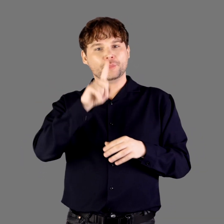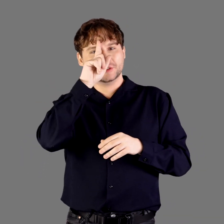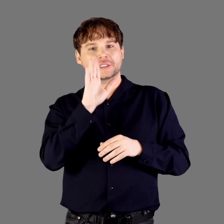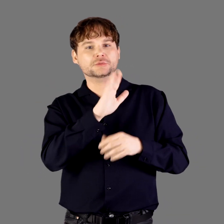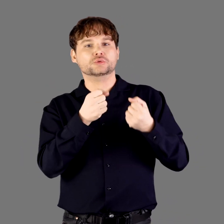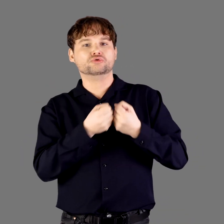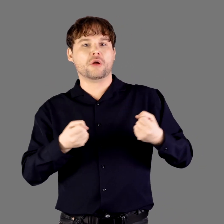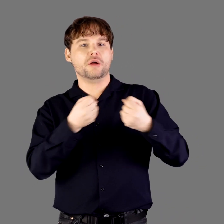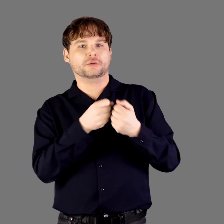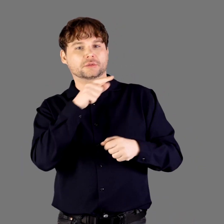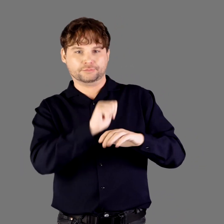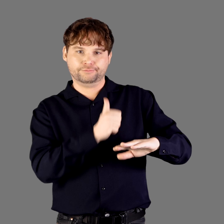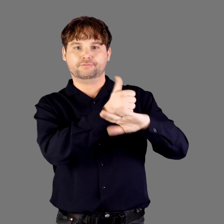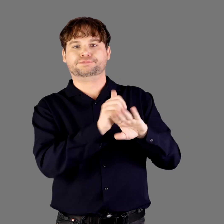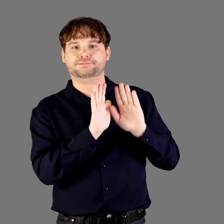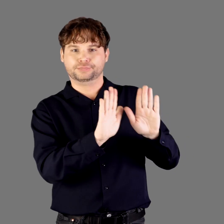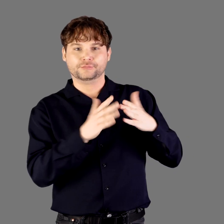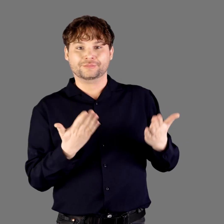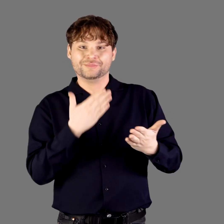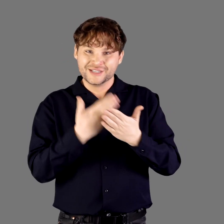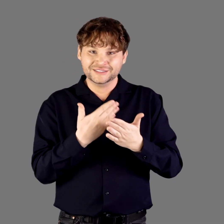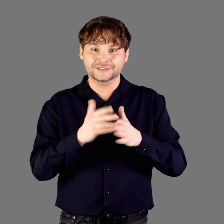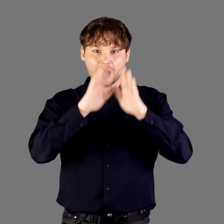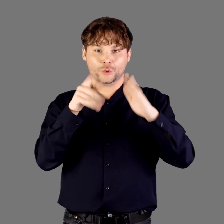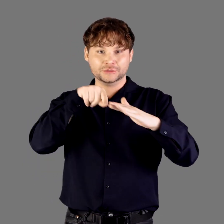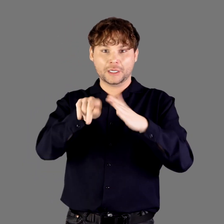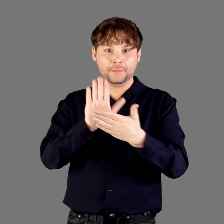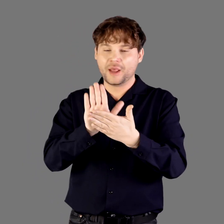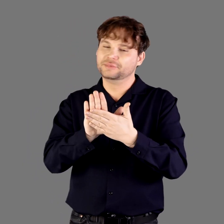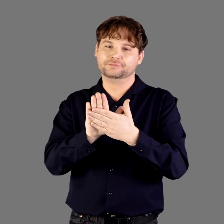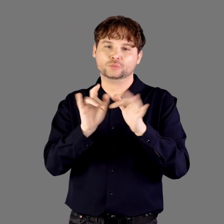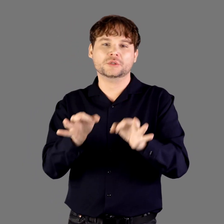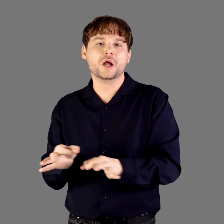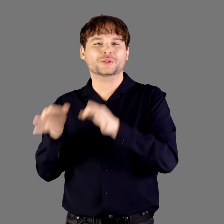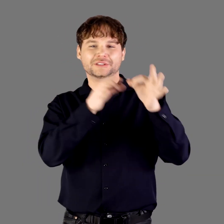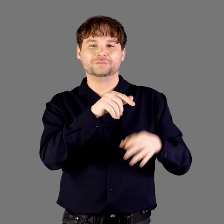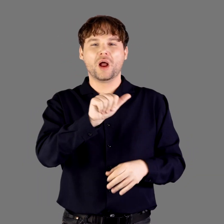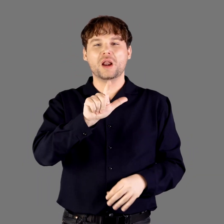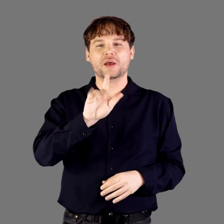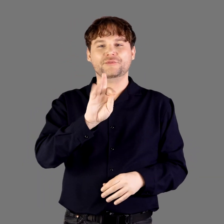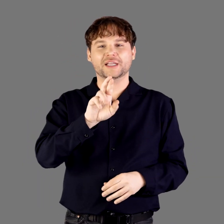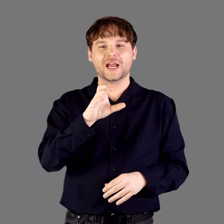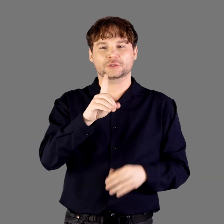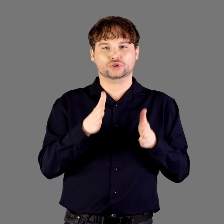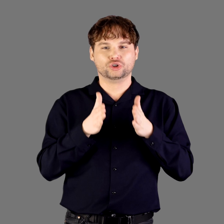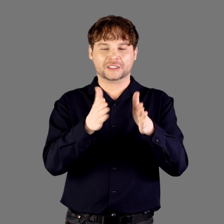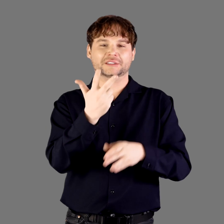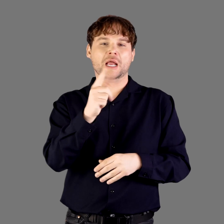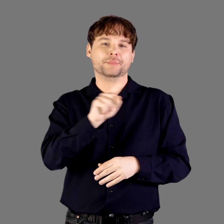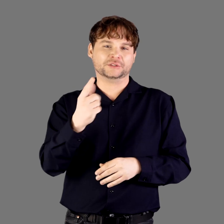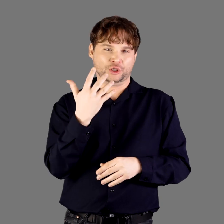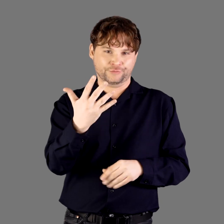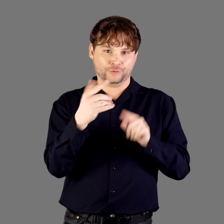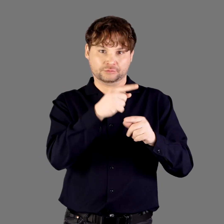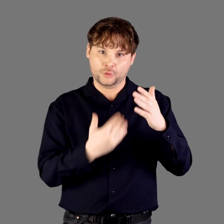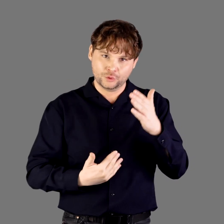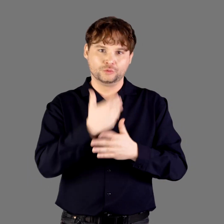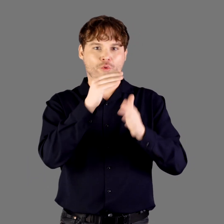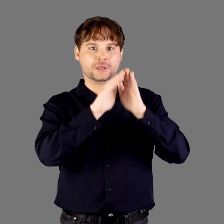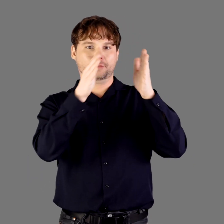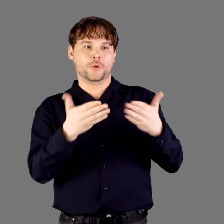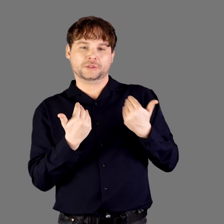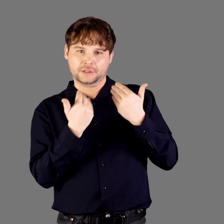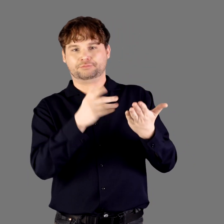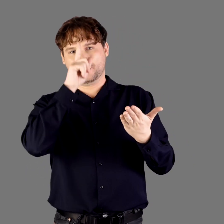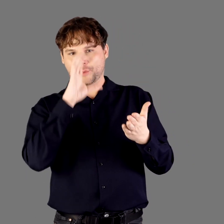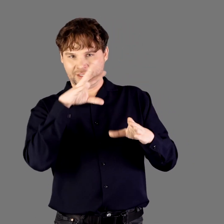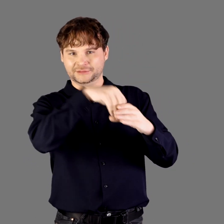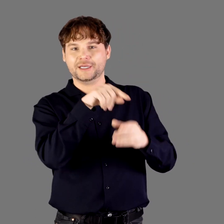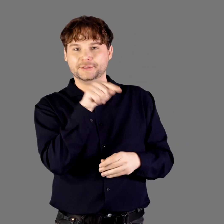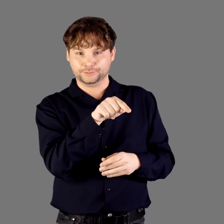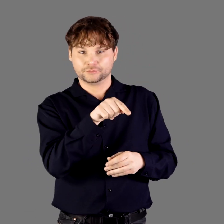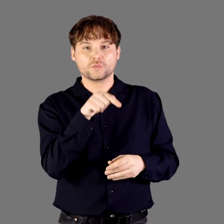sondern unterstand dem preußischen Staat und erhielt ein eigenes Gebäude in der Alfredstraße 3-5.